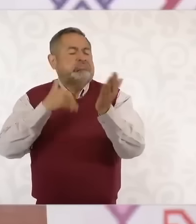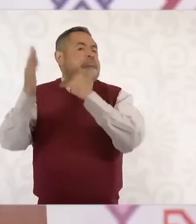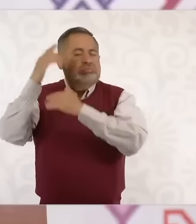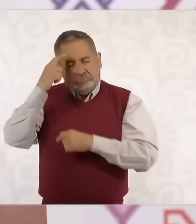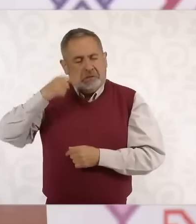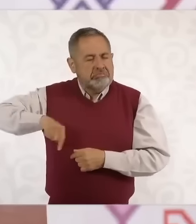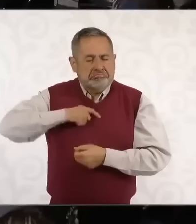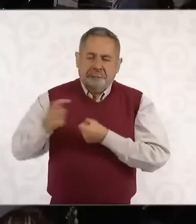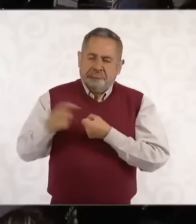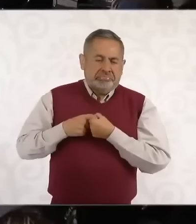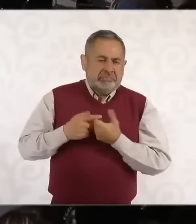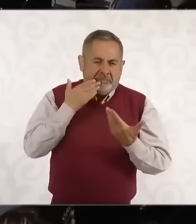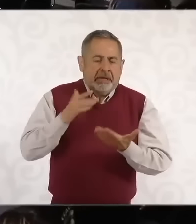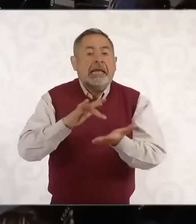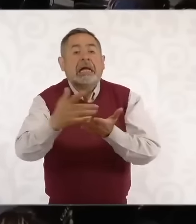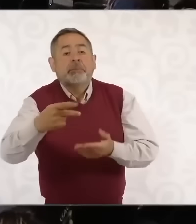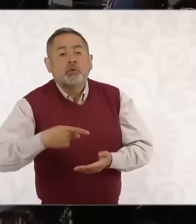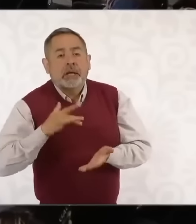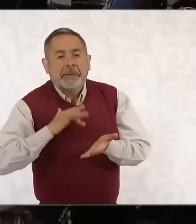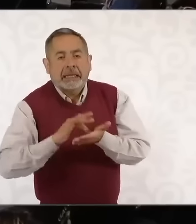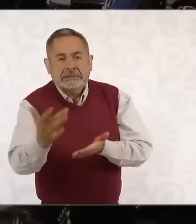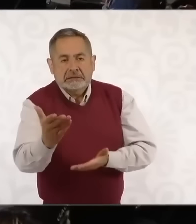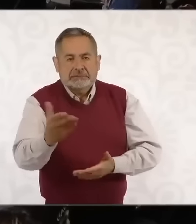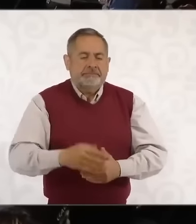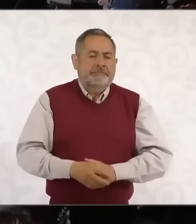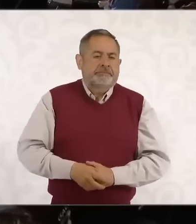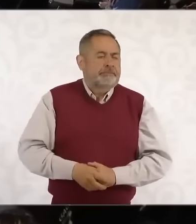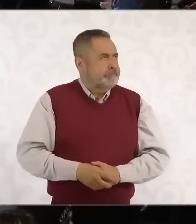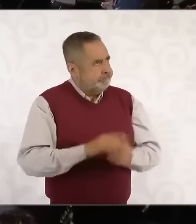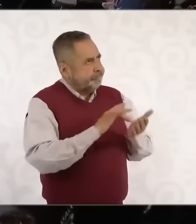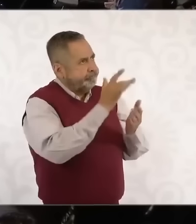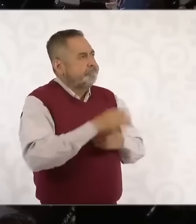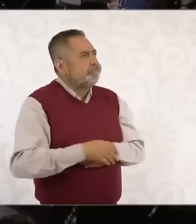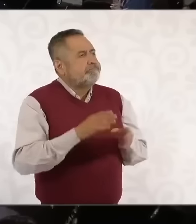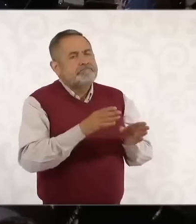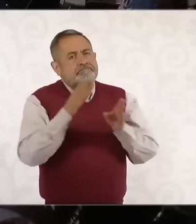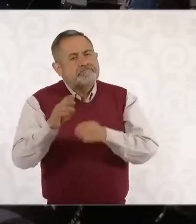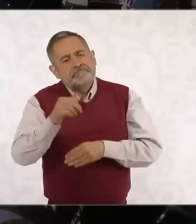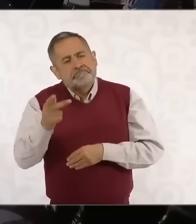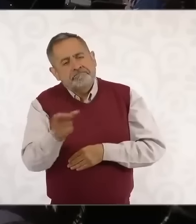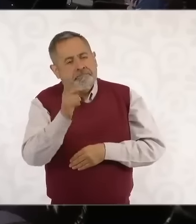Gracias por su pregunta. Muchas gracias. Eh, ahora tengo otra pregunta, presidenta. La próxima semana